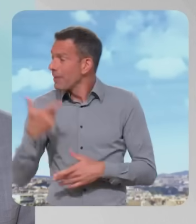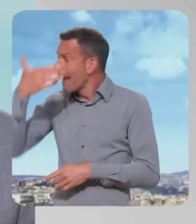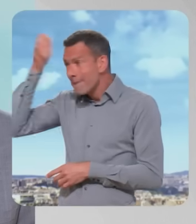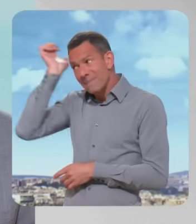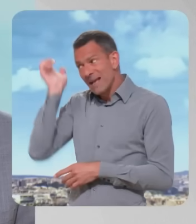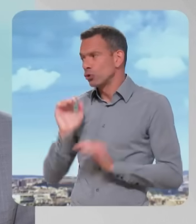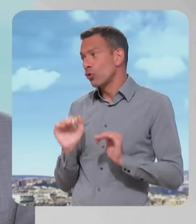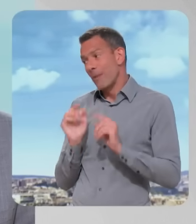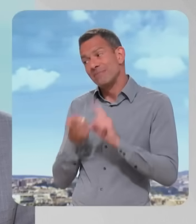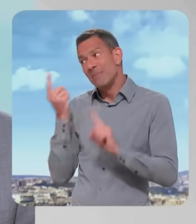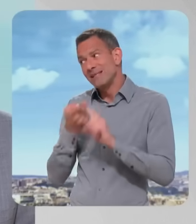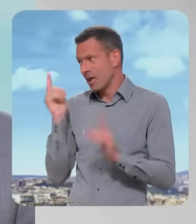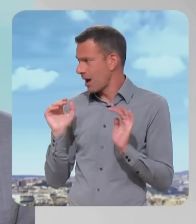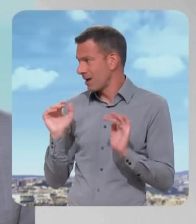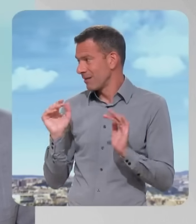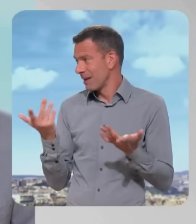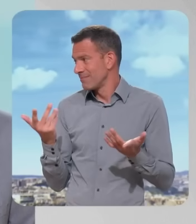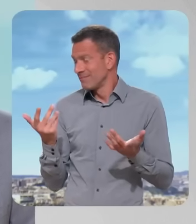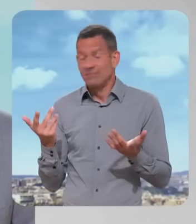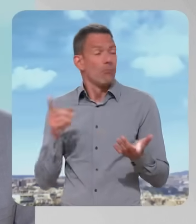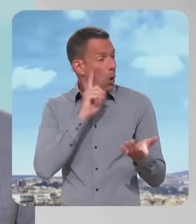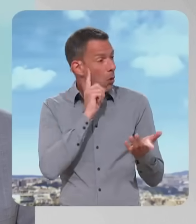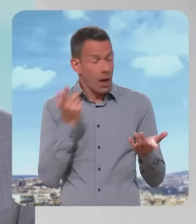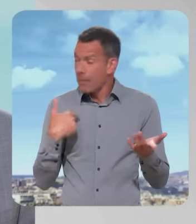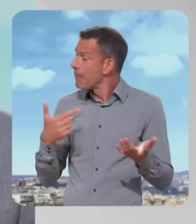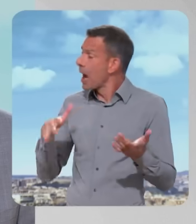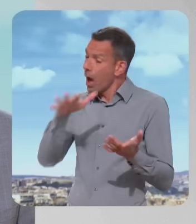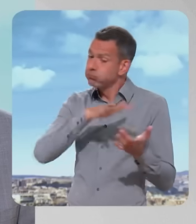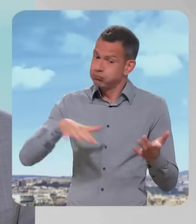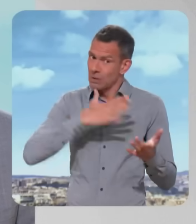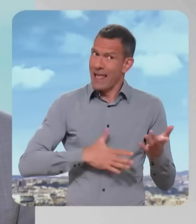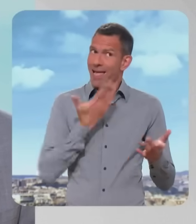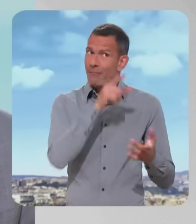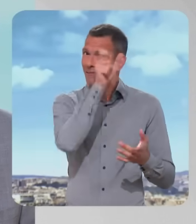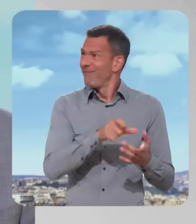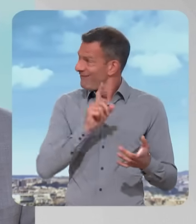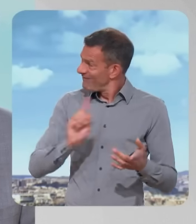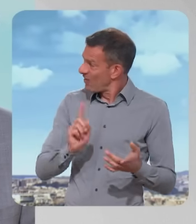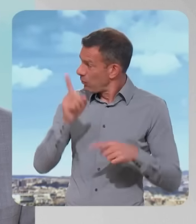Ensuite, on proposera un nom pour pouvoir exercer cette fonction. T.Sotto: M.Tondelier, c'est crédible?